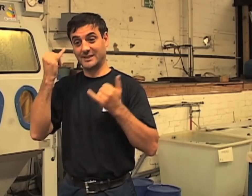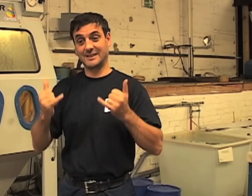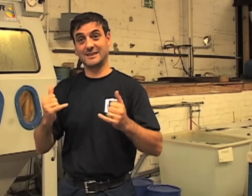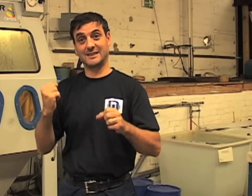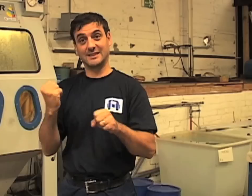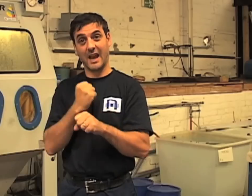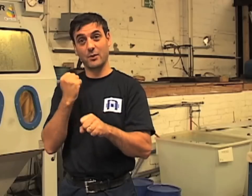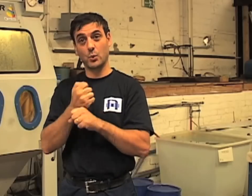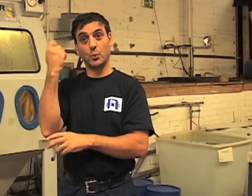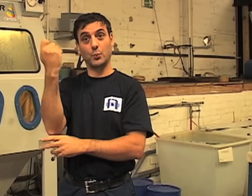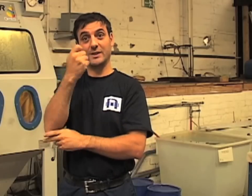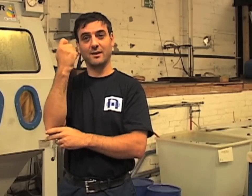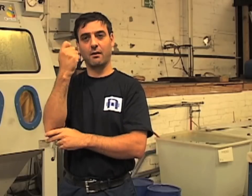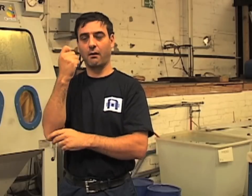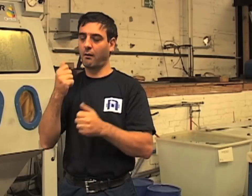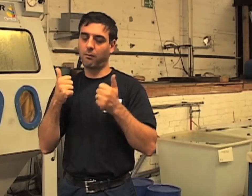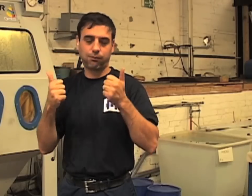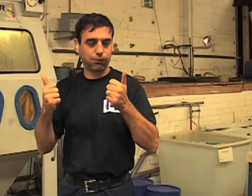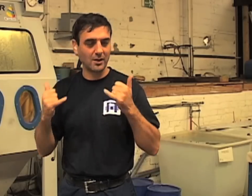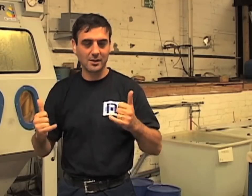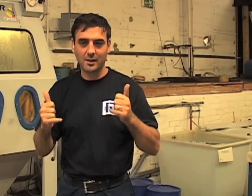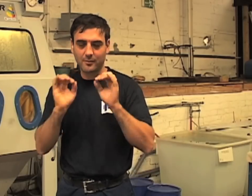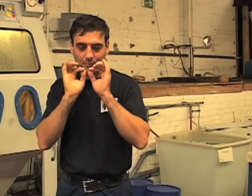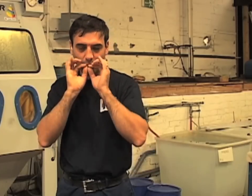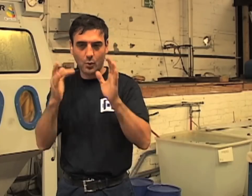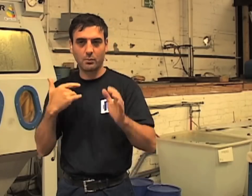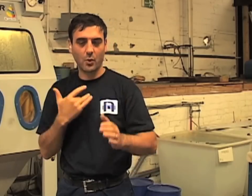Maintenant, je travaille dans cette usine et j'aime beaucoup mon métier.